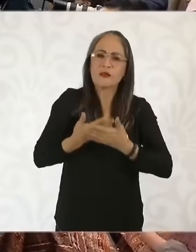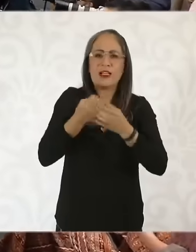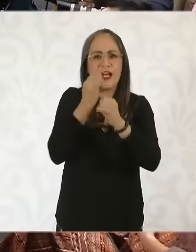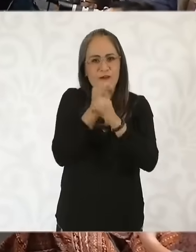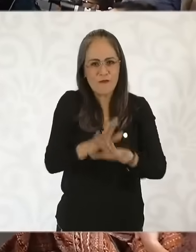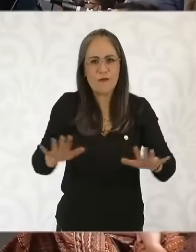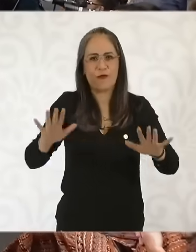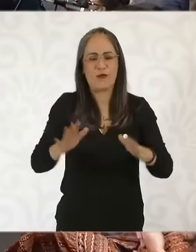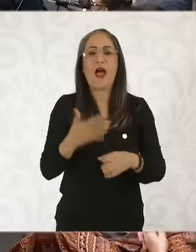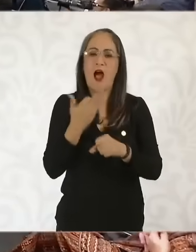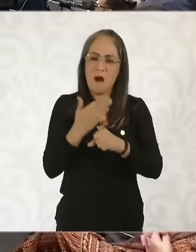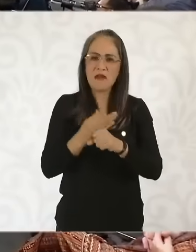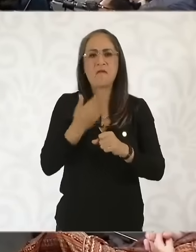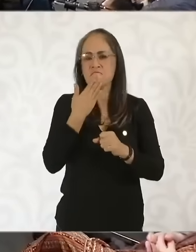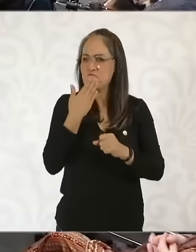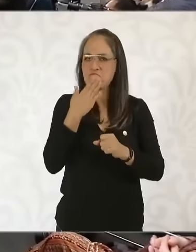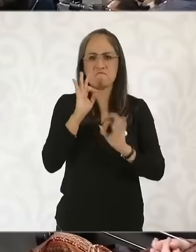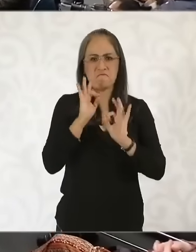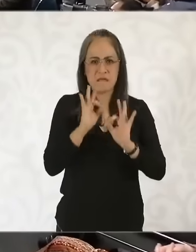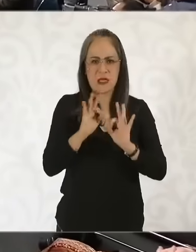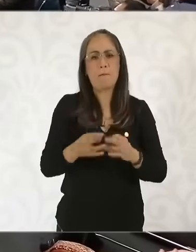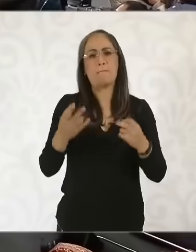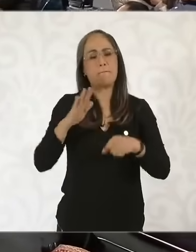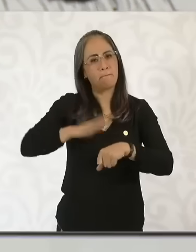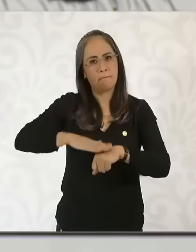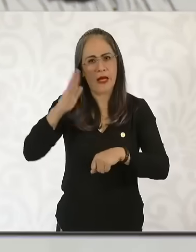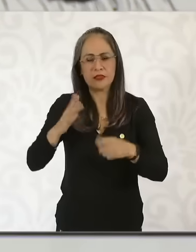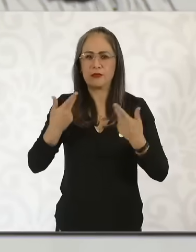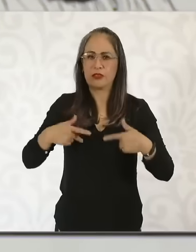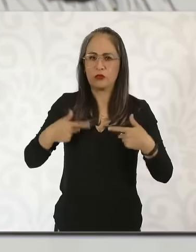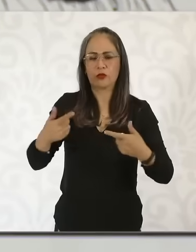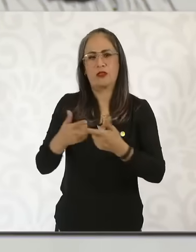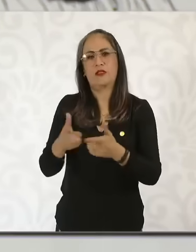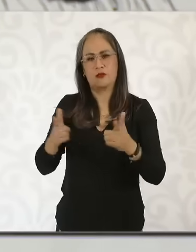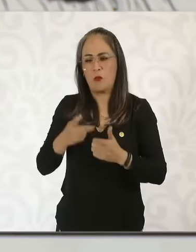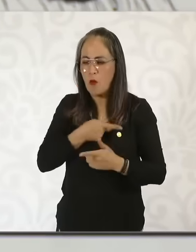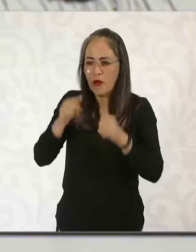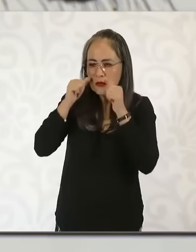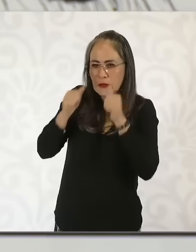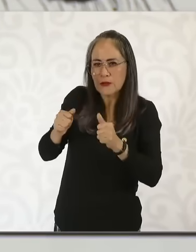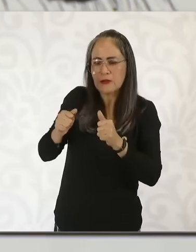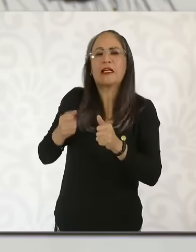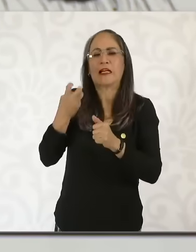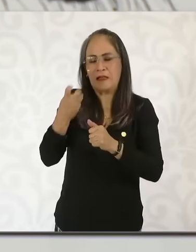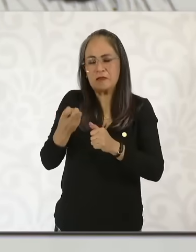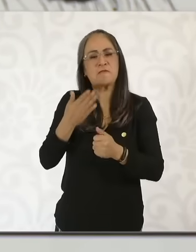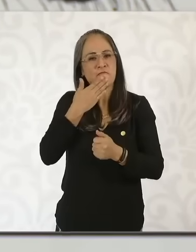que el modelo basado en el por el bien de todos, primero los pobres da resultados no solo para